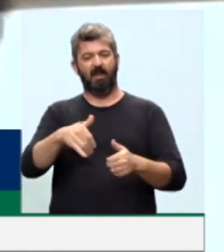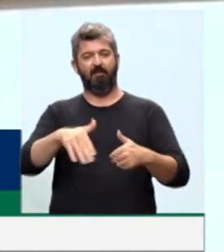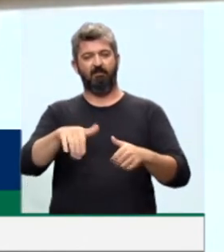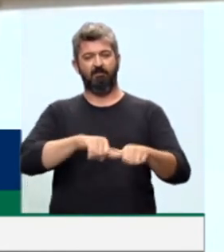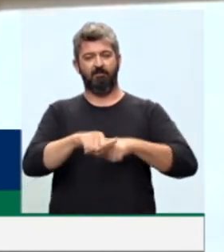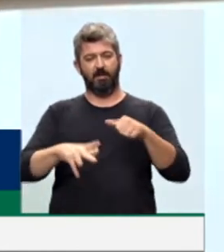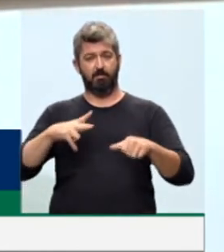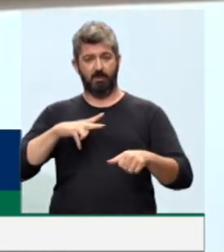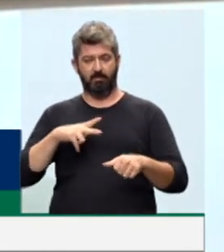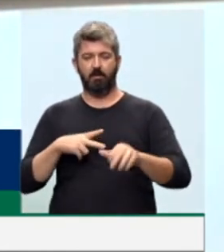ELIMINAÇÃO DE SUBSÍDIOS, E AO MESMO TEMPO TAMBÉM TEM UM